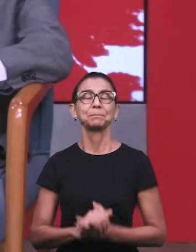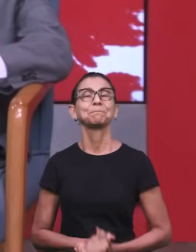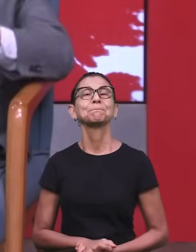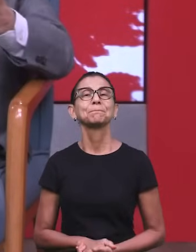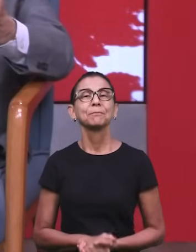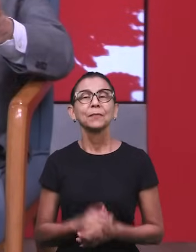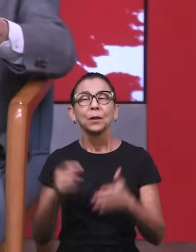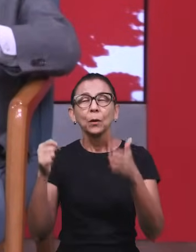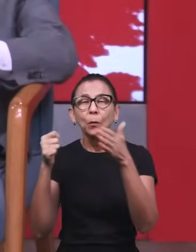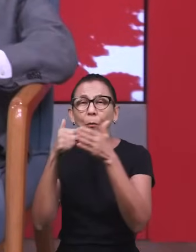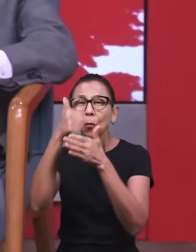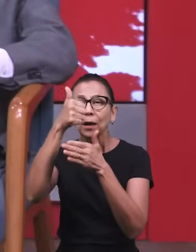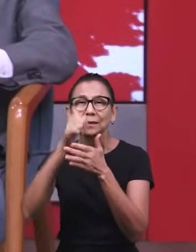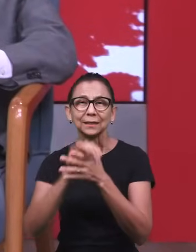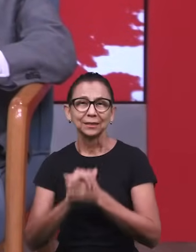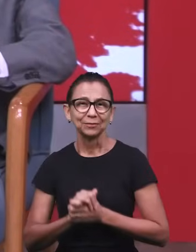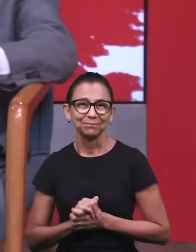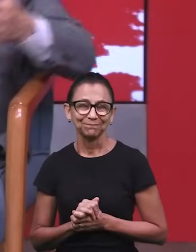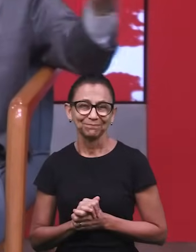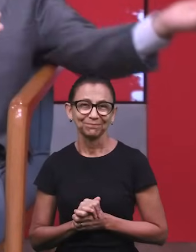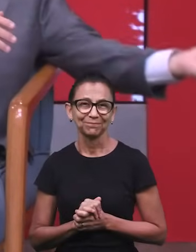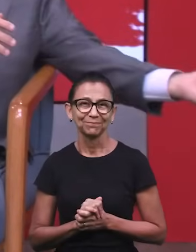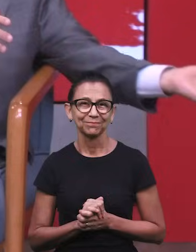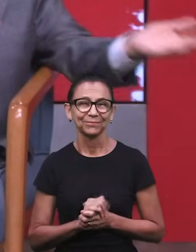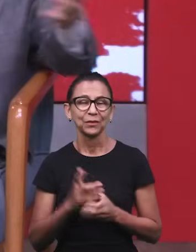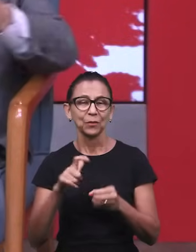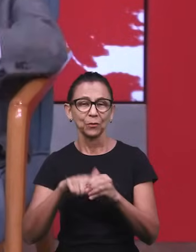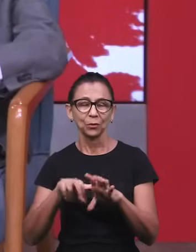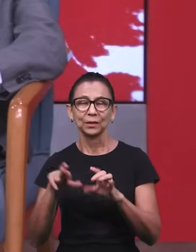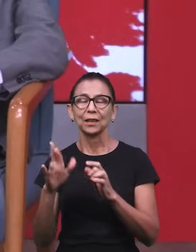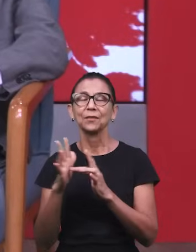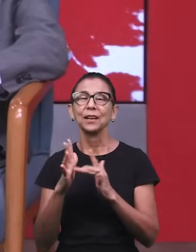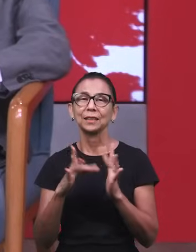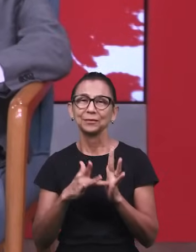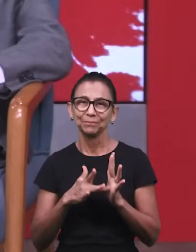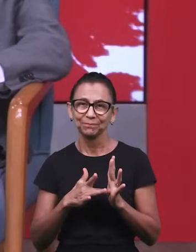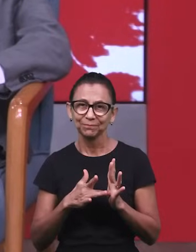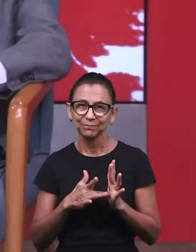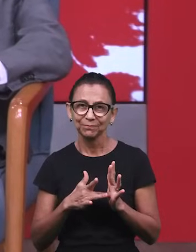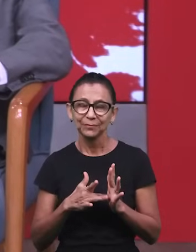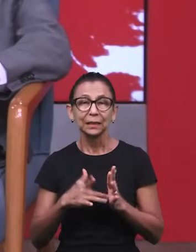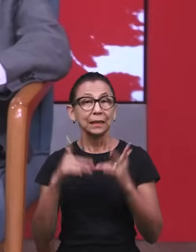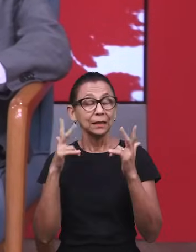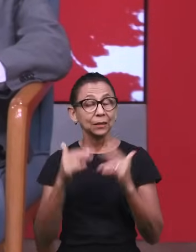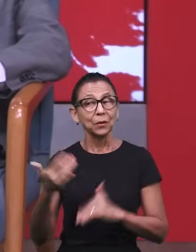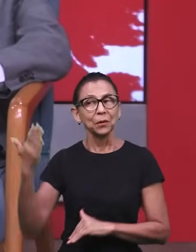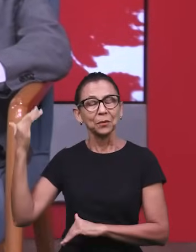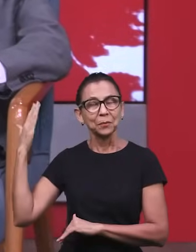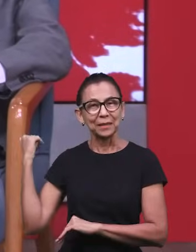Jesus está às portas essa é a última mensagem como a primeira foi a Igreja Primitiva pregou que Jesus